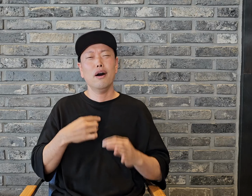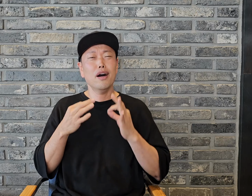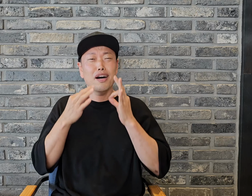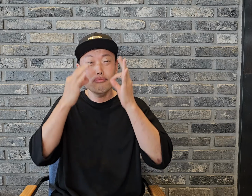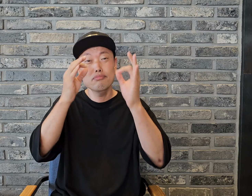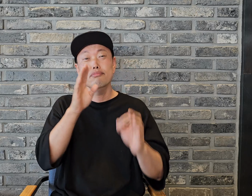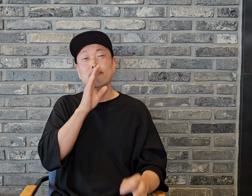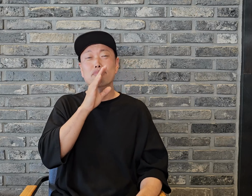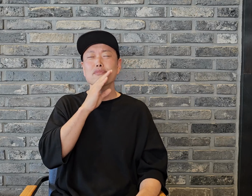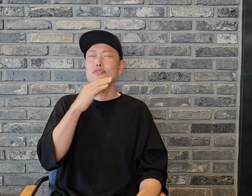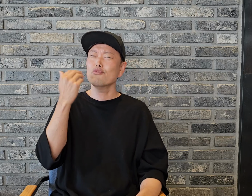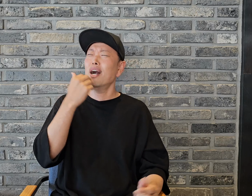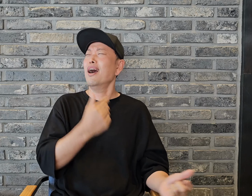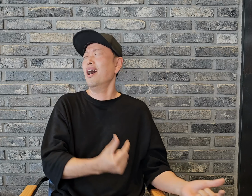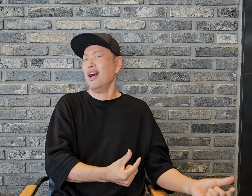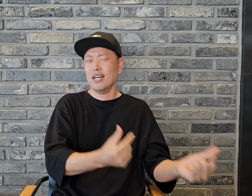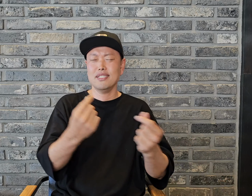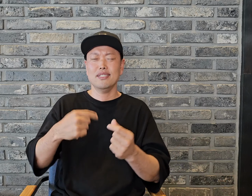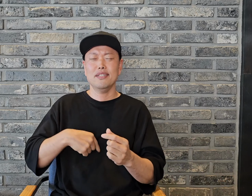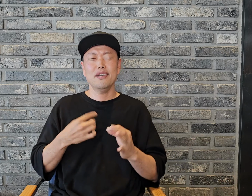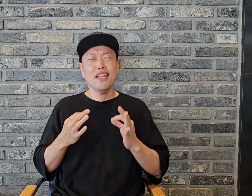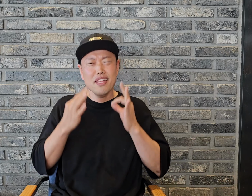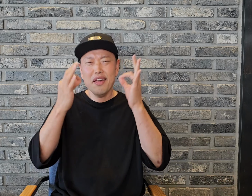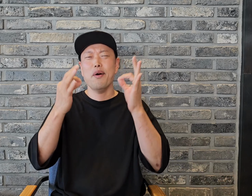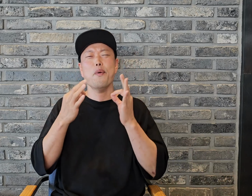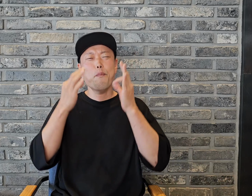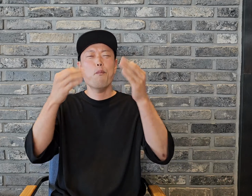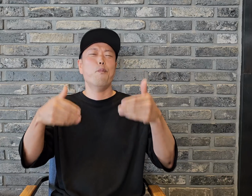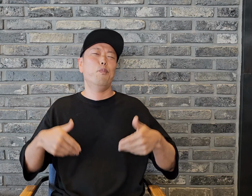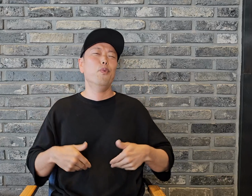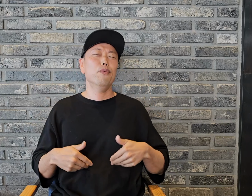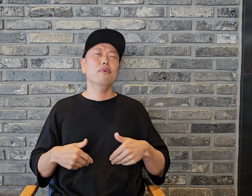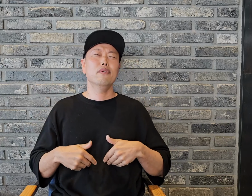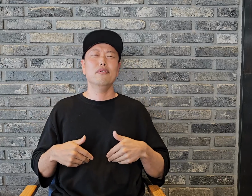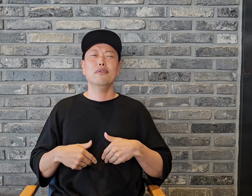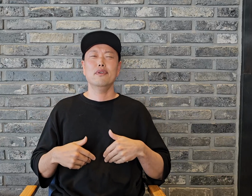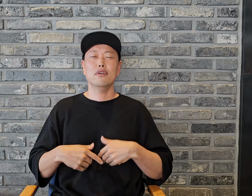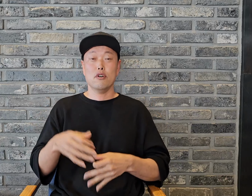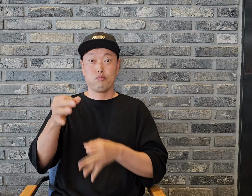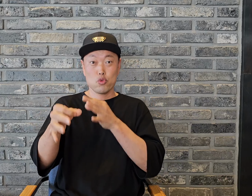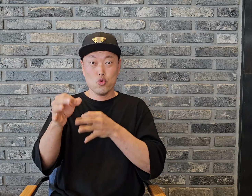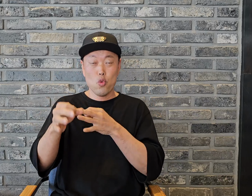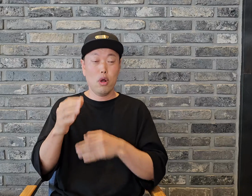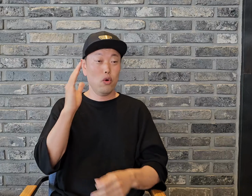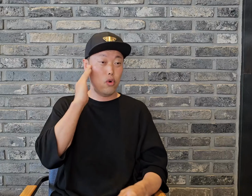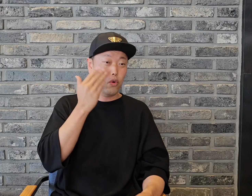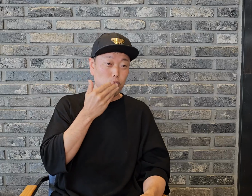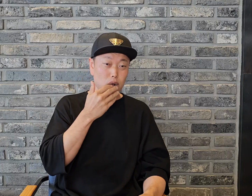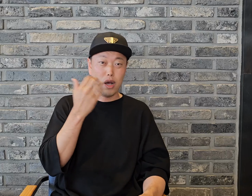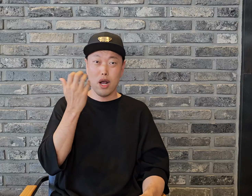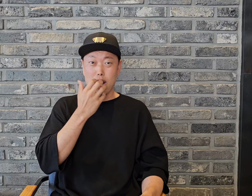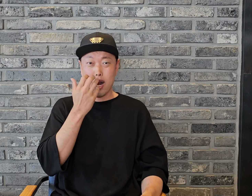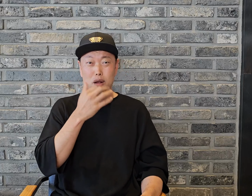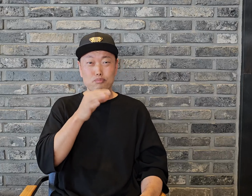頑張らないといけないですよね？ それはすべて同じです。 一生懸命働かなければなりません。 あなたが専門家であるか、聴覚障害者であるか、聴者であるかは関係ありません。